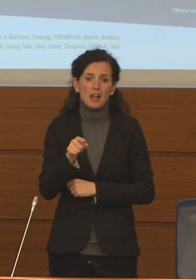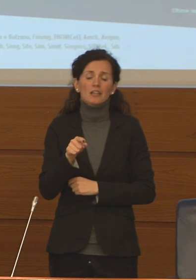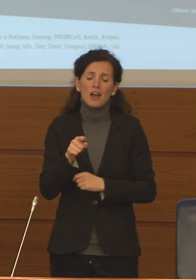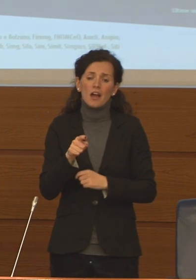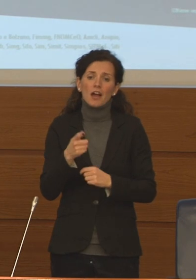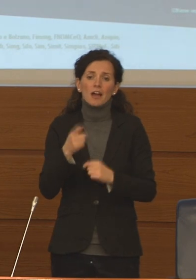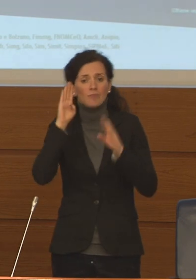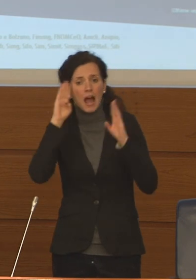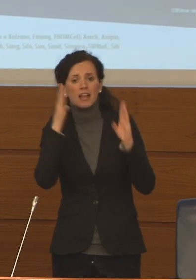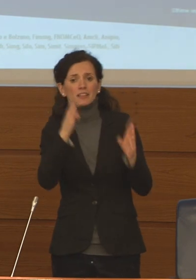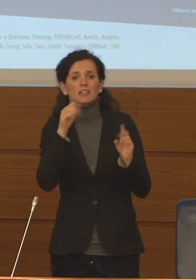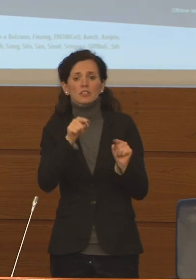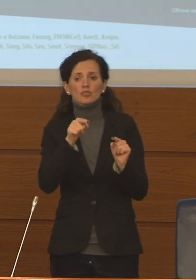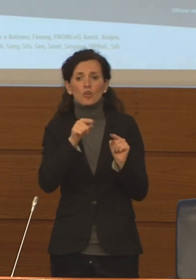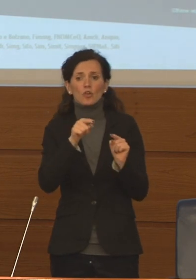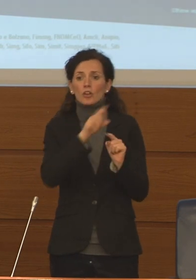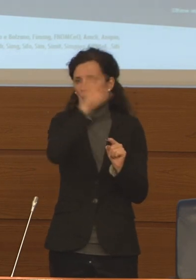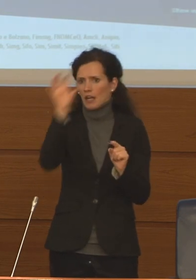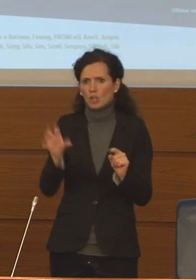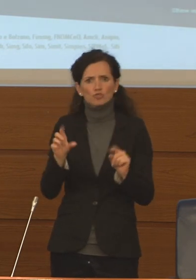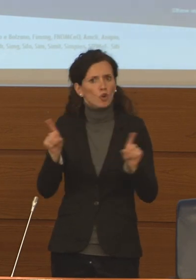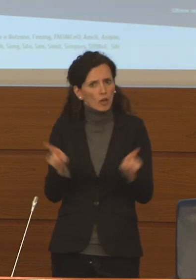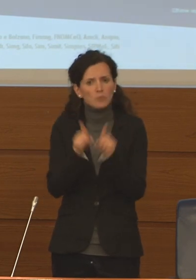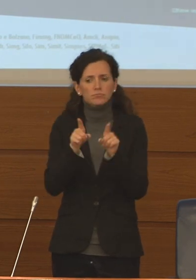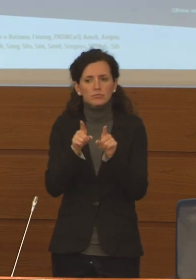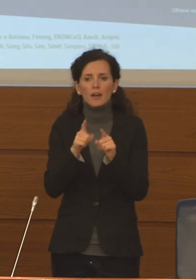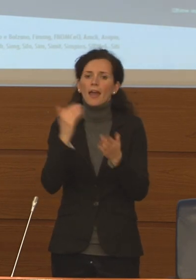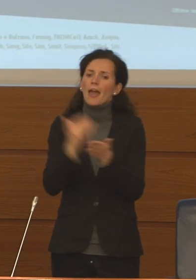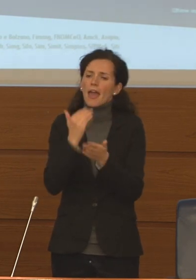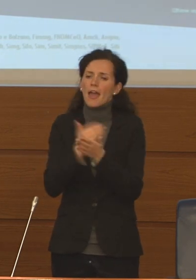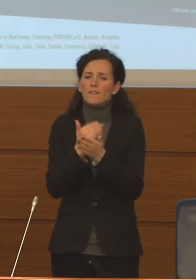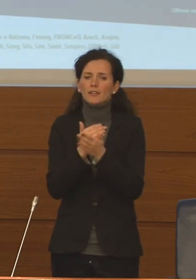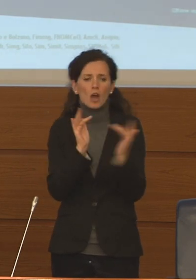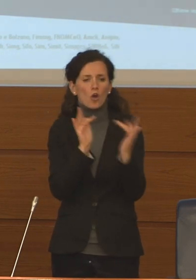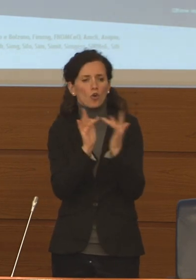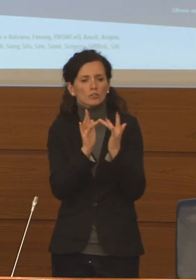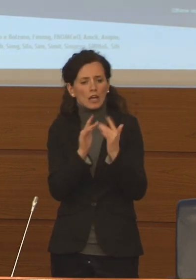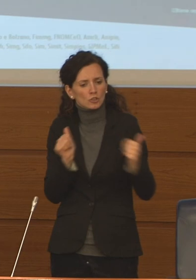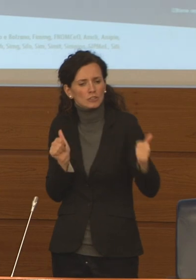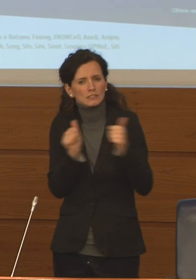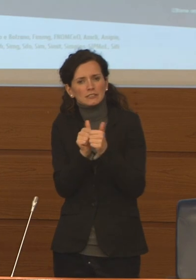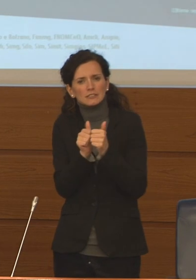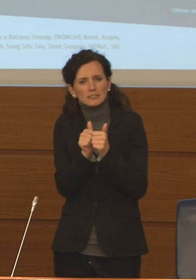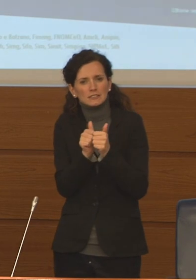un'attenzione a evitare contatti stretti proprio per evitare una rapida